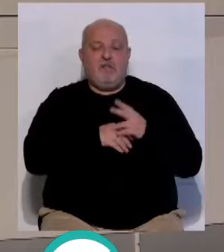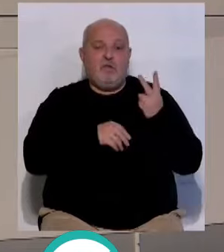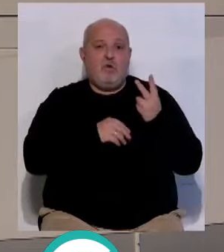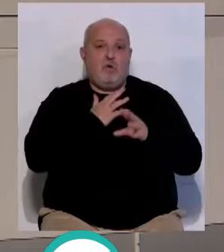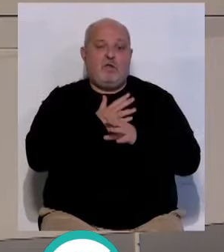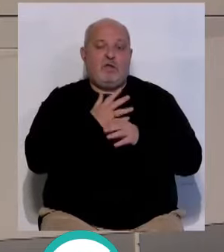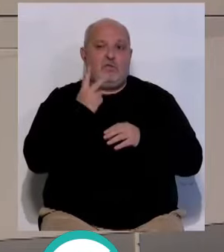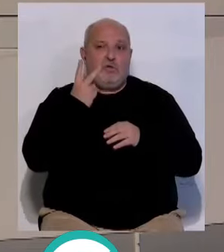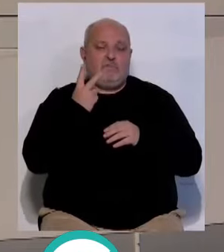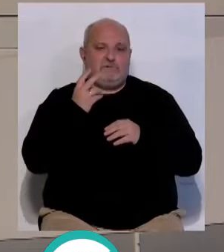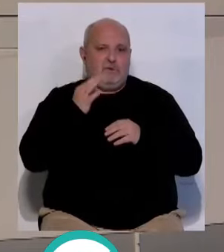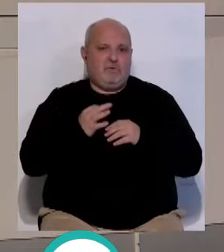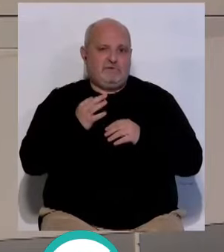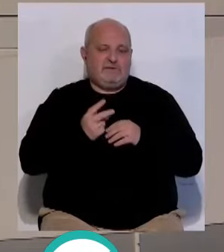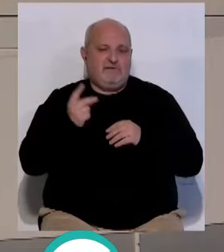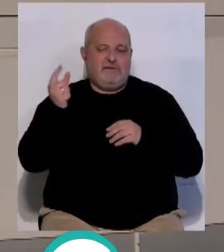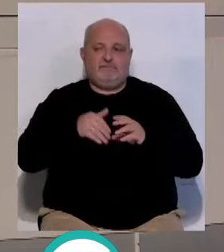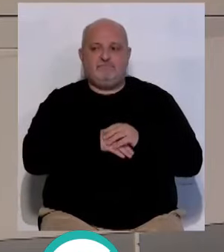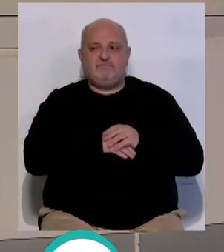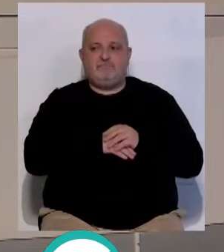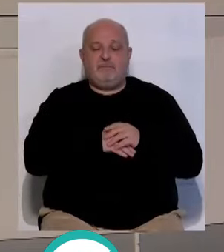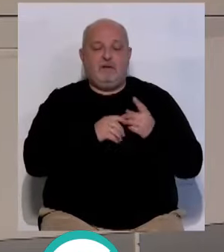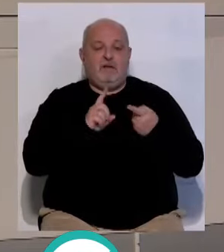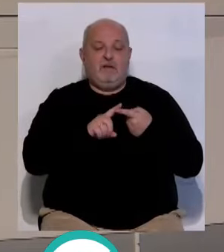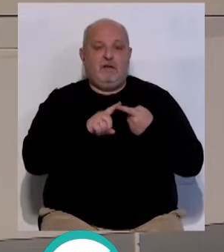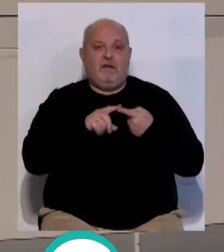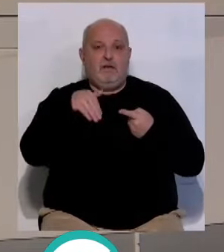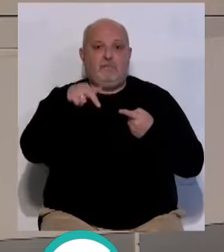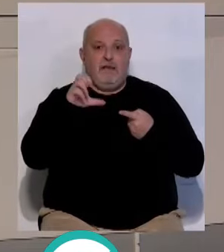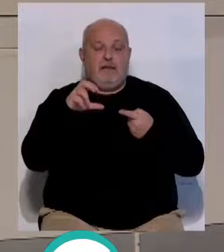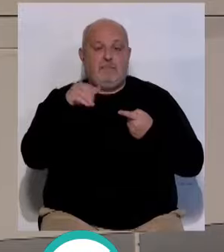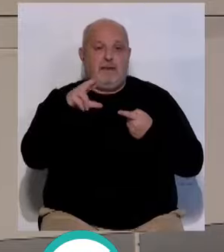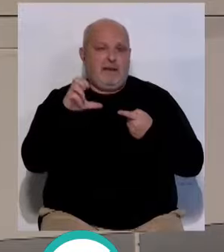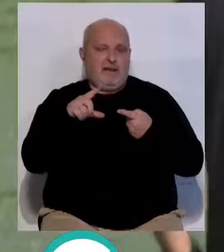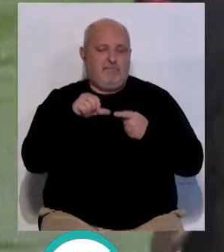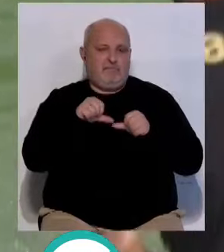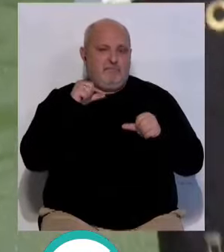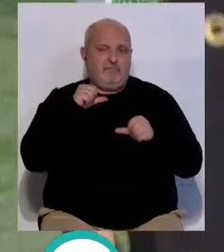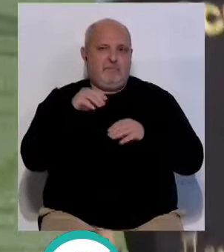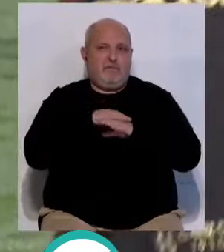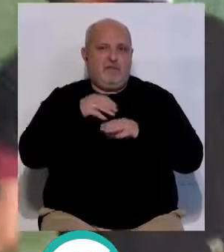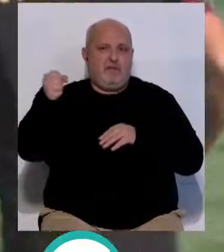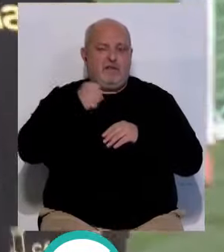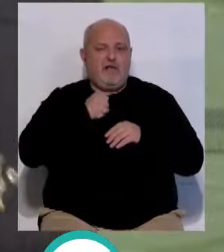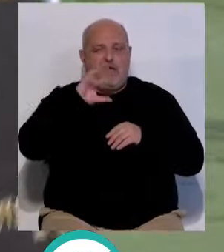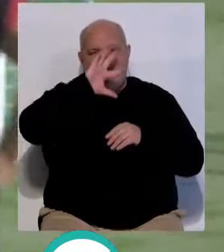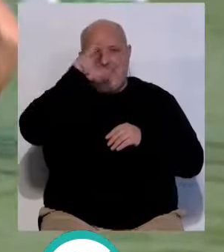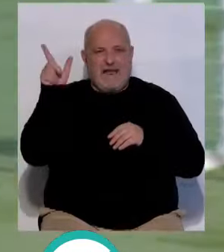tienen papeletas para para salir uno es Jorge m que ya saben que viene cedido por el Américas eh